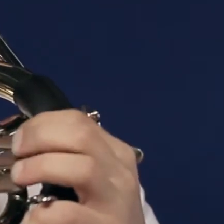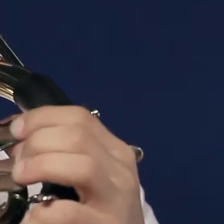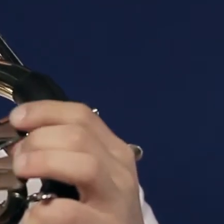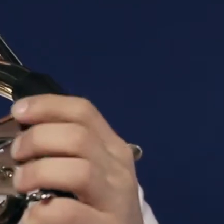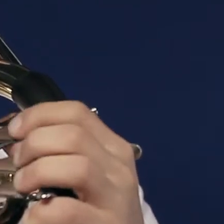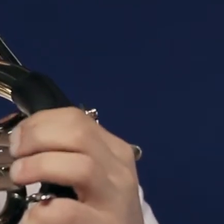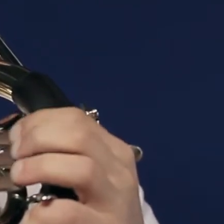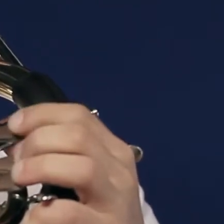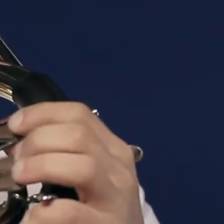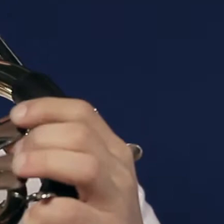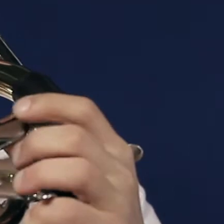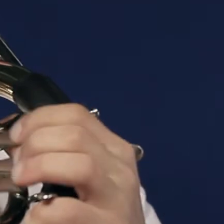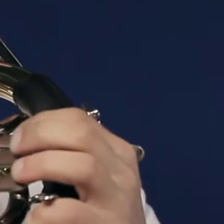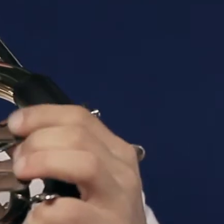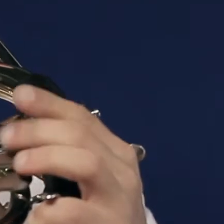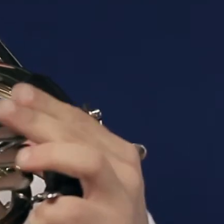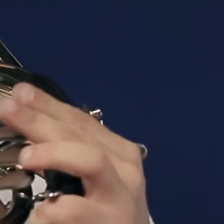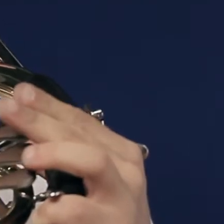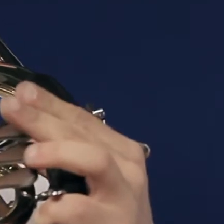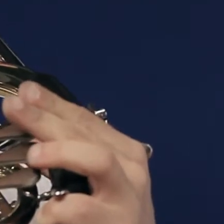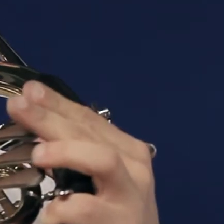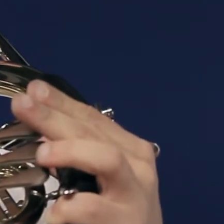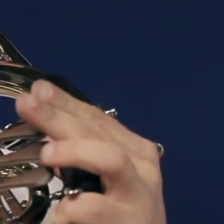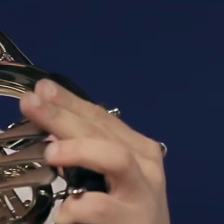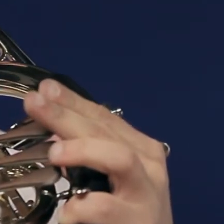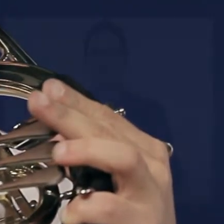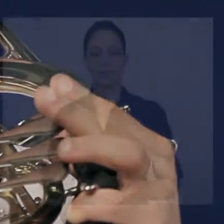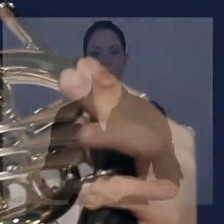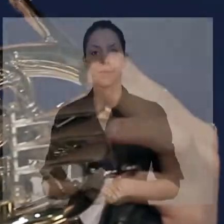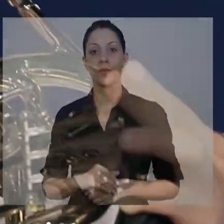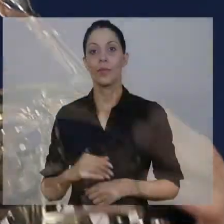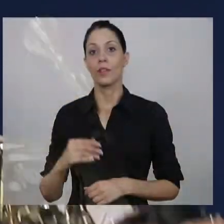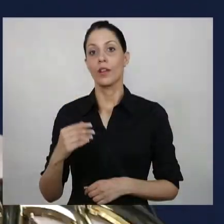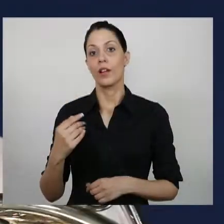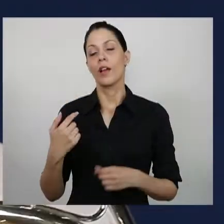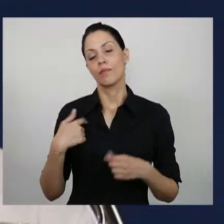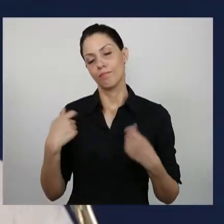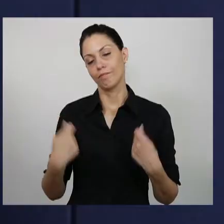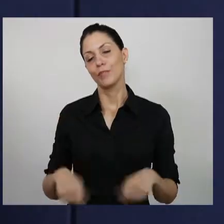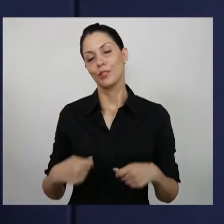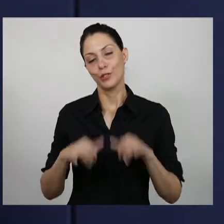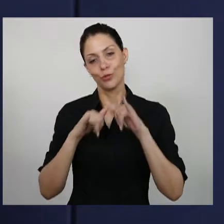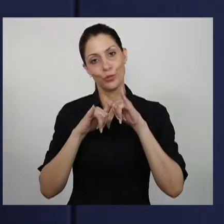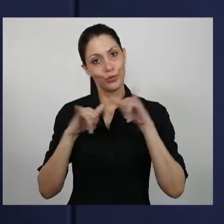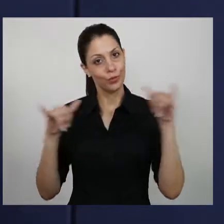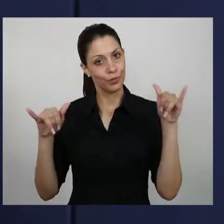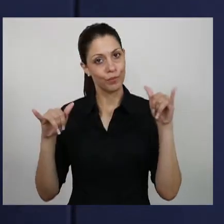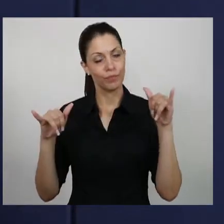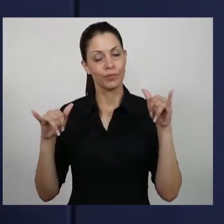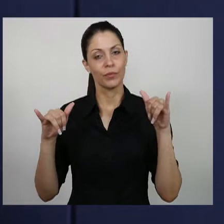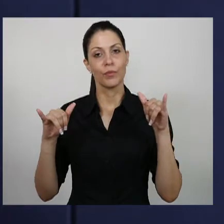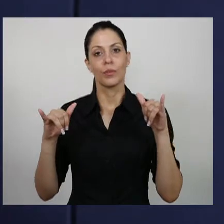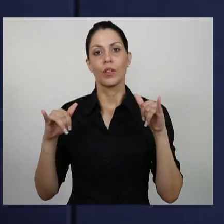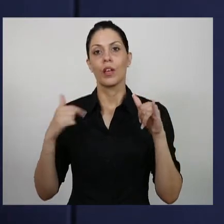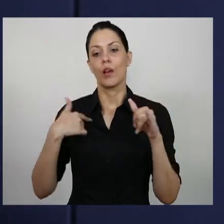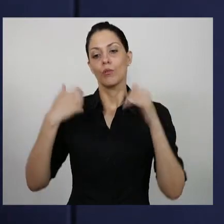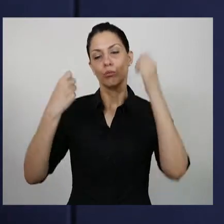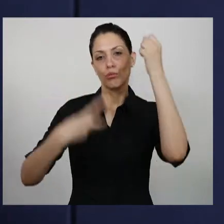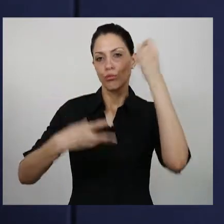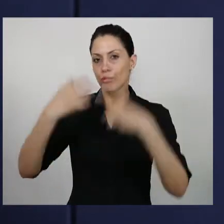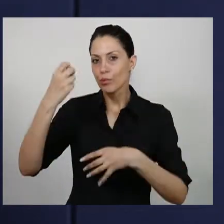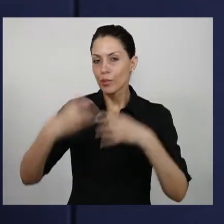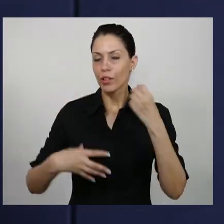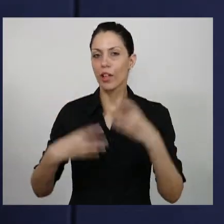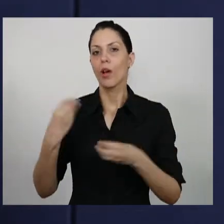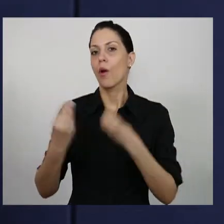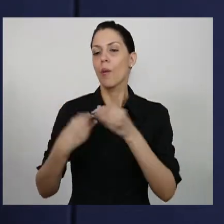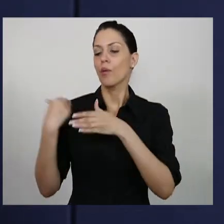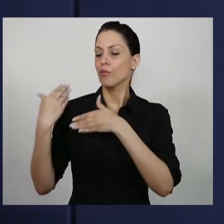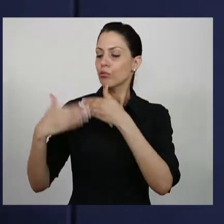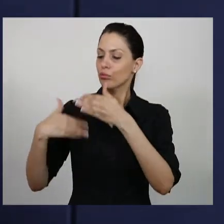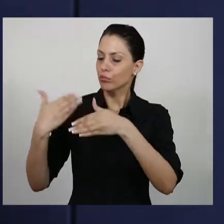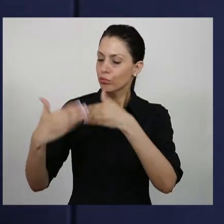Uma coisa que eu preciso dizer a todo mundo é que toda essa explicação técnica da